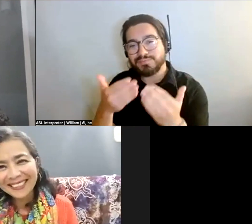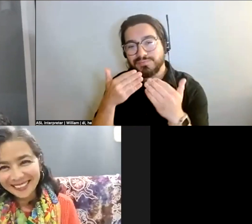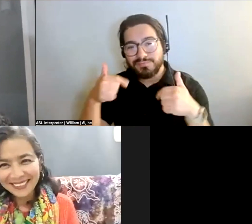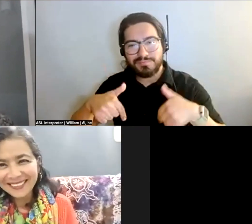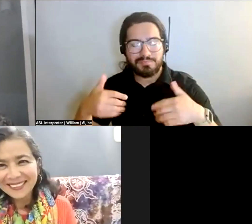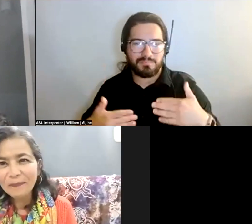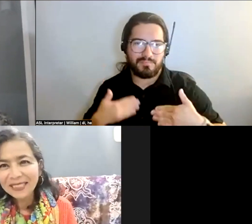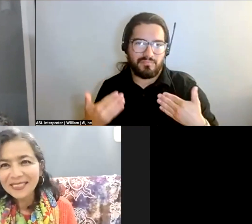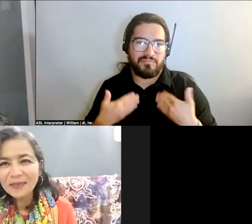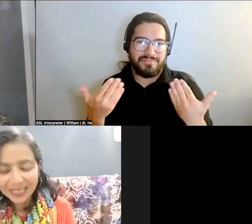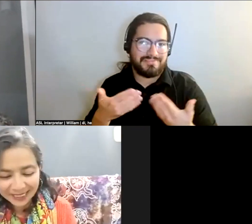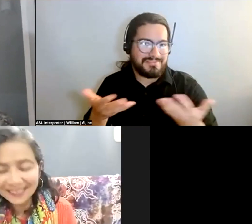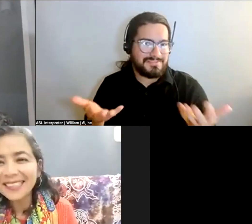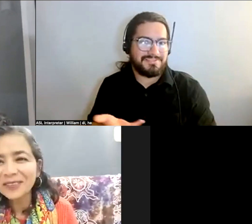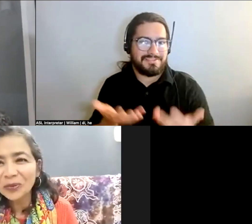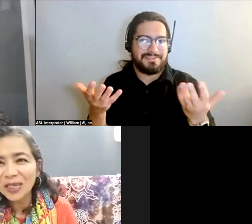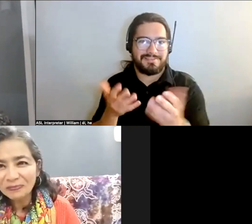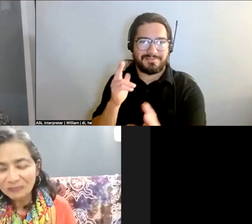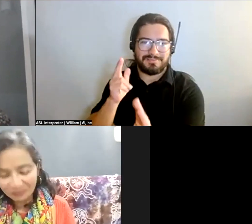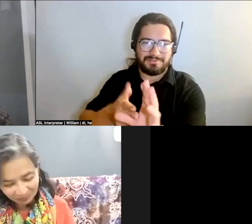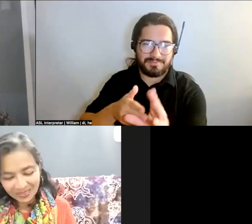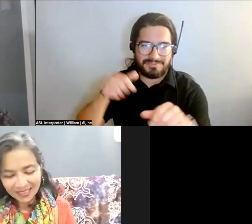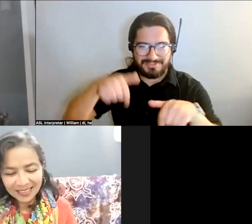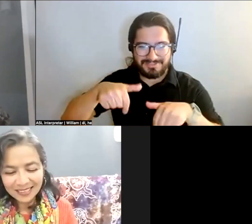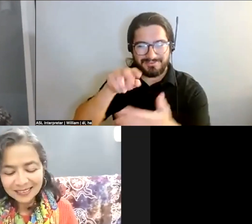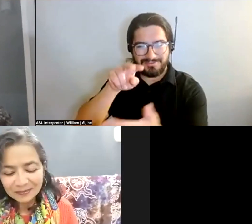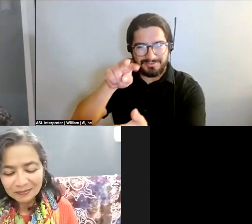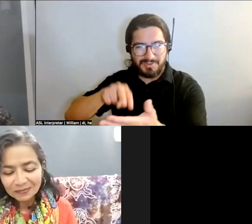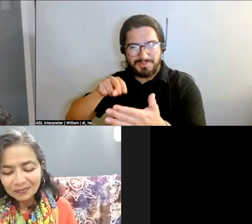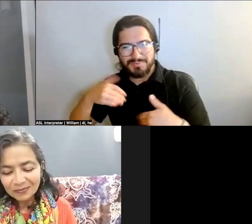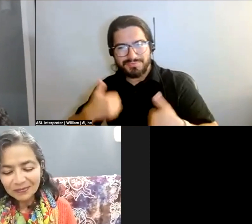[Speaking Spanish.] Río